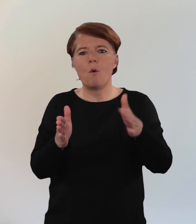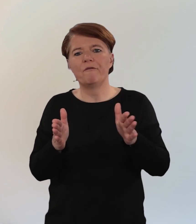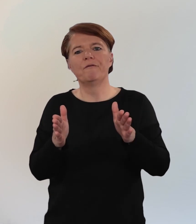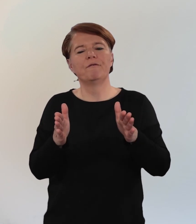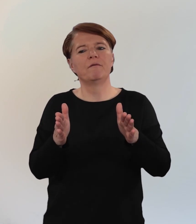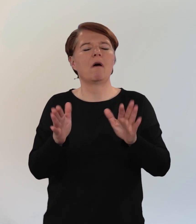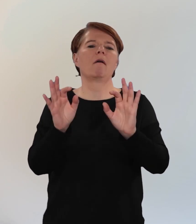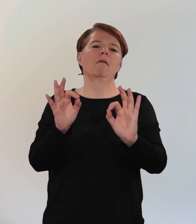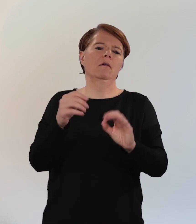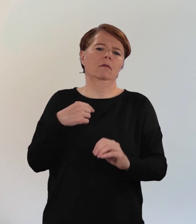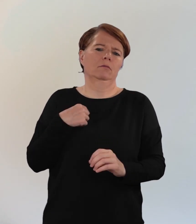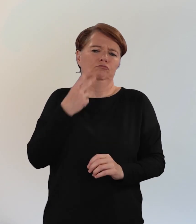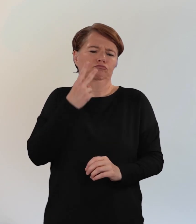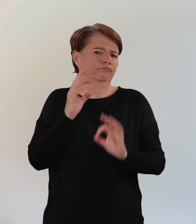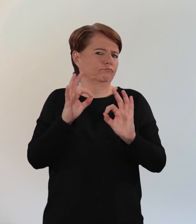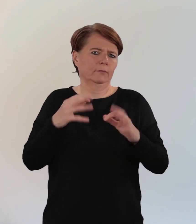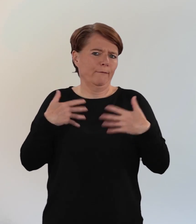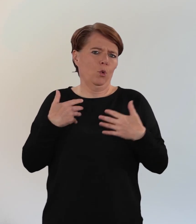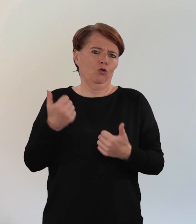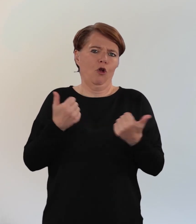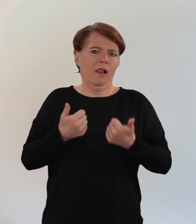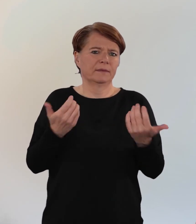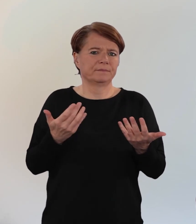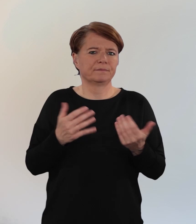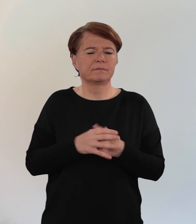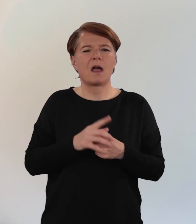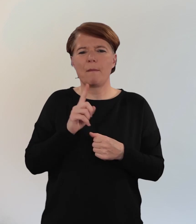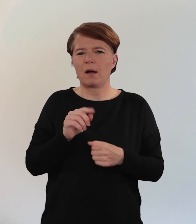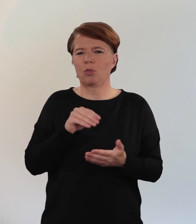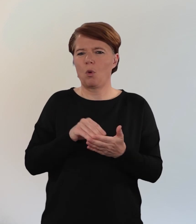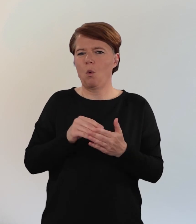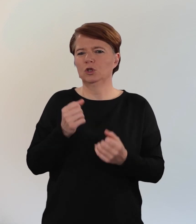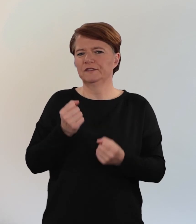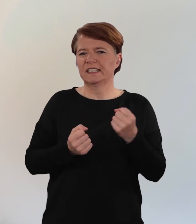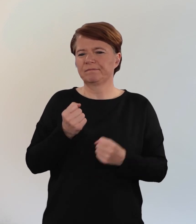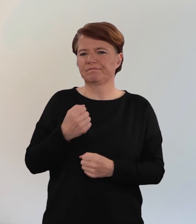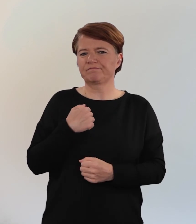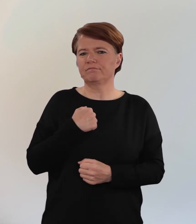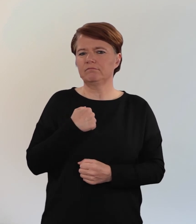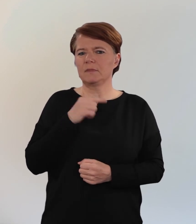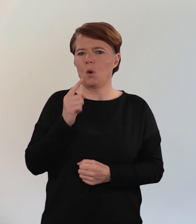und das finde ich auch alles ganz toll. Aber es ist noch ganz schwierig, das merke ich sogar